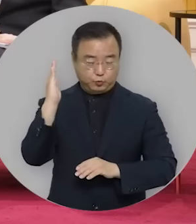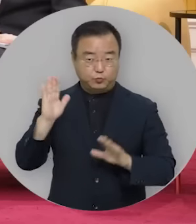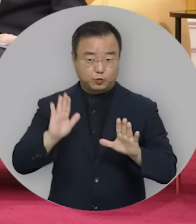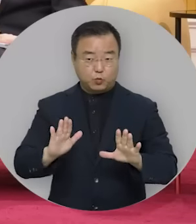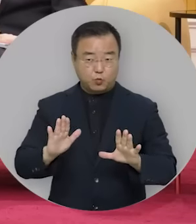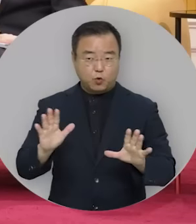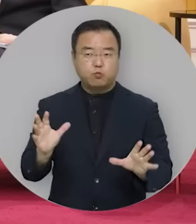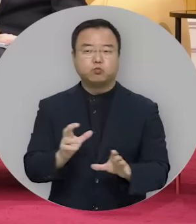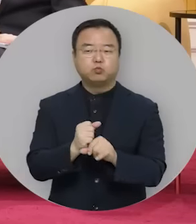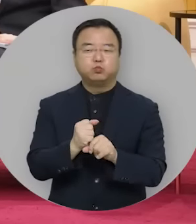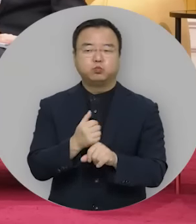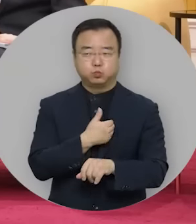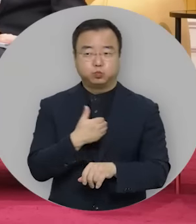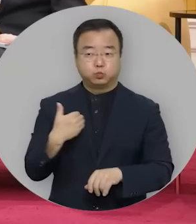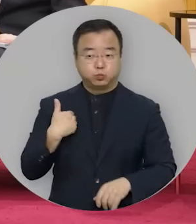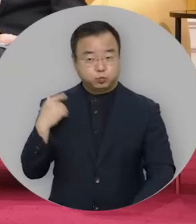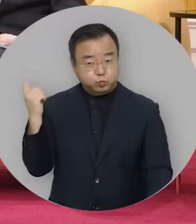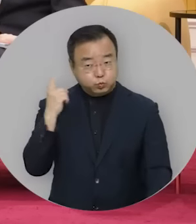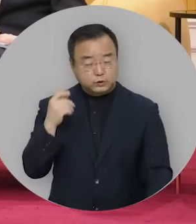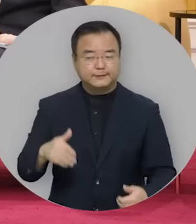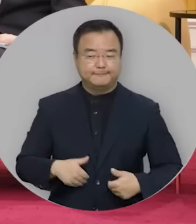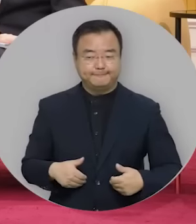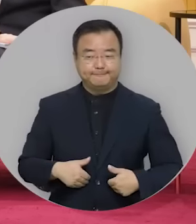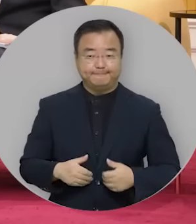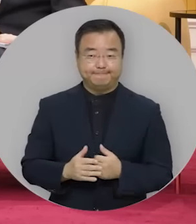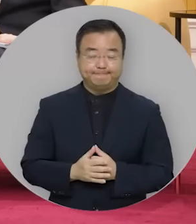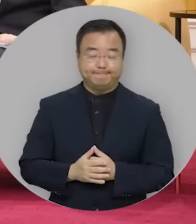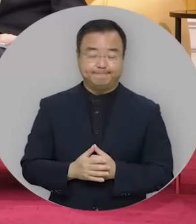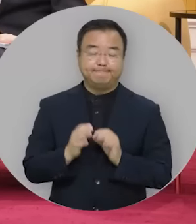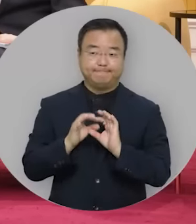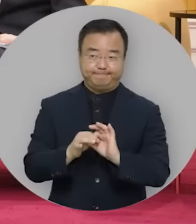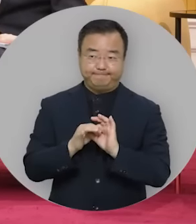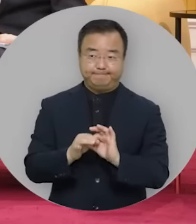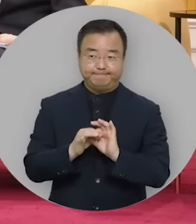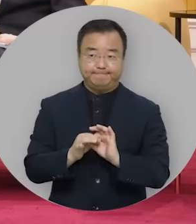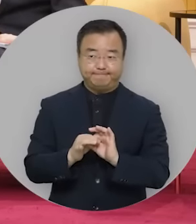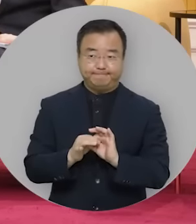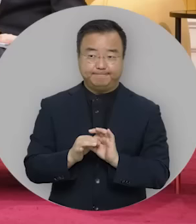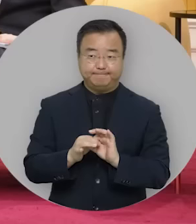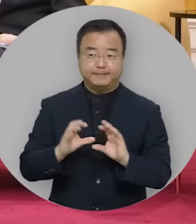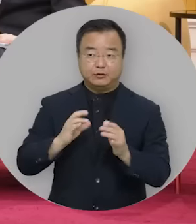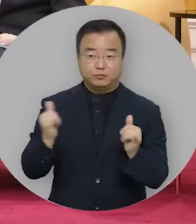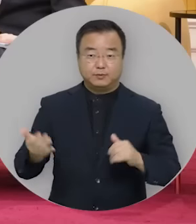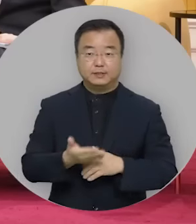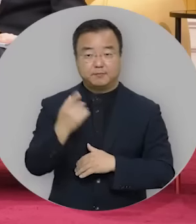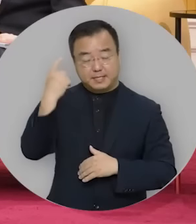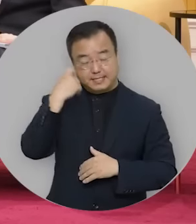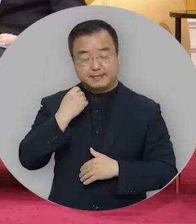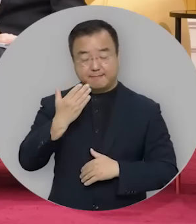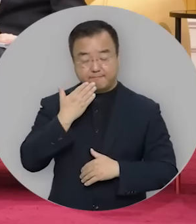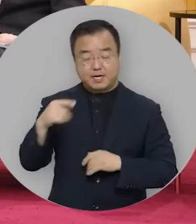오늘처럼 충분히 들어야 할 것 같고요. 그래야 국민들이 체감할 수 있는 정책으로